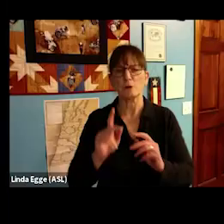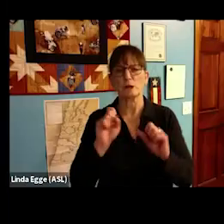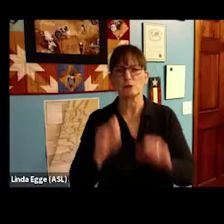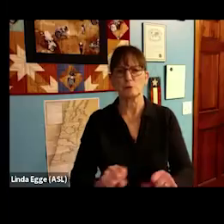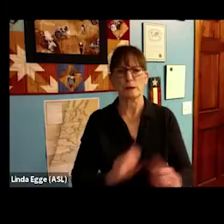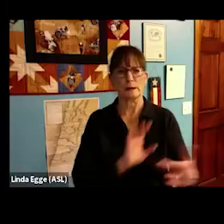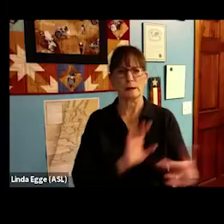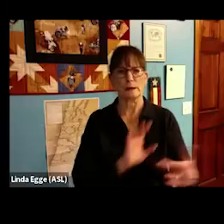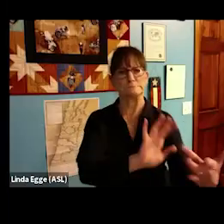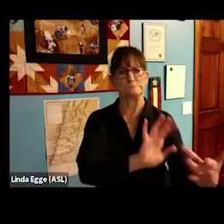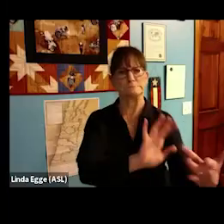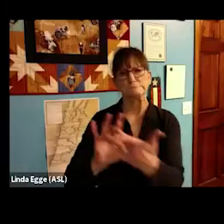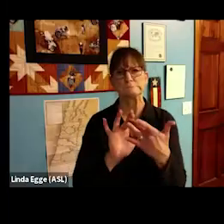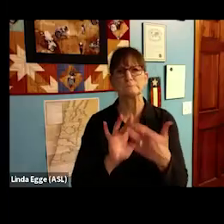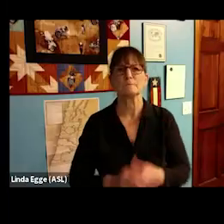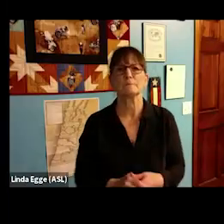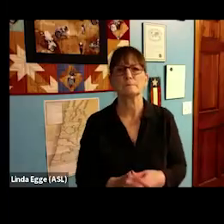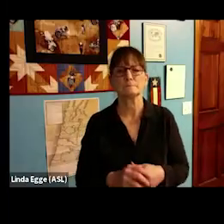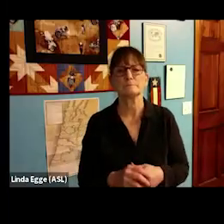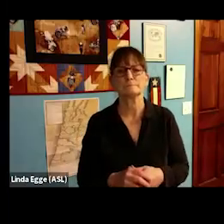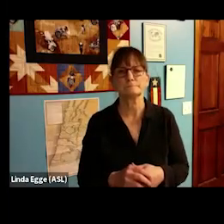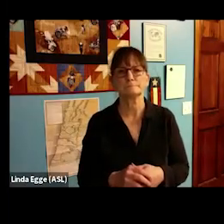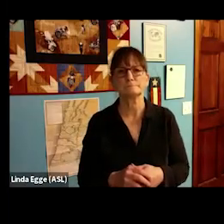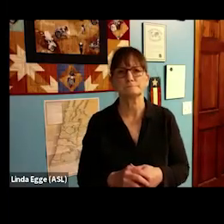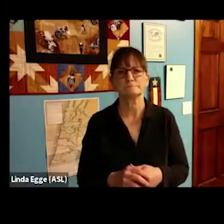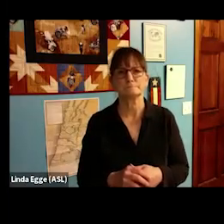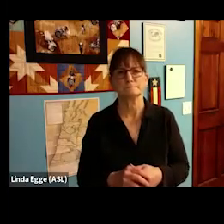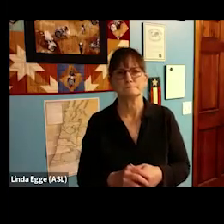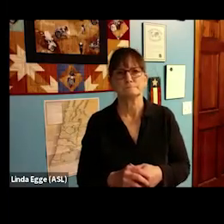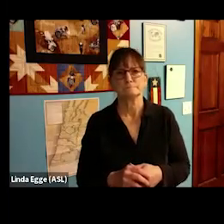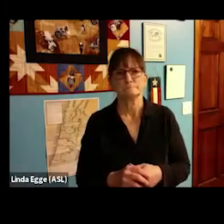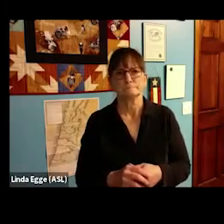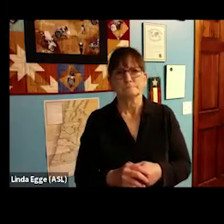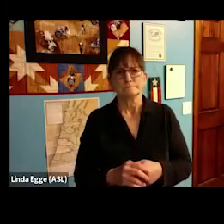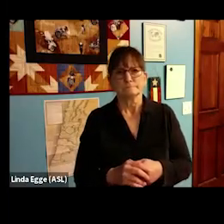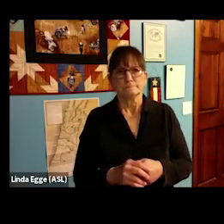accesos separados y la elegibilidad para el acceso es diferente.